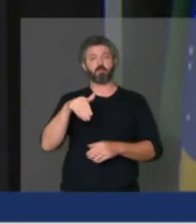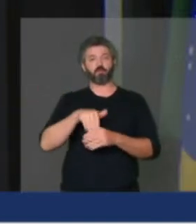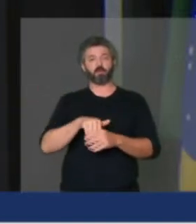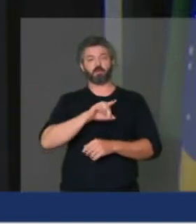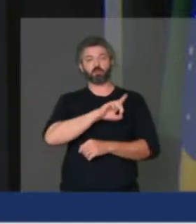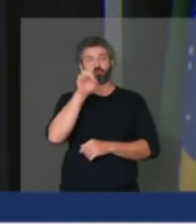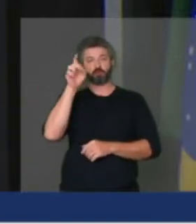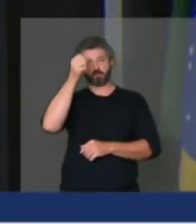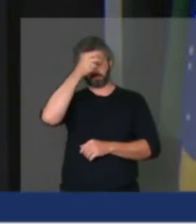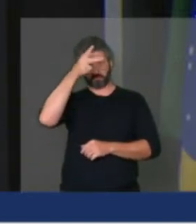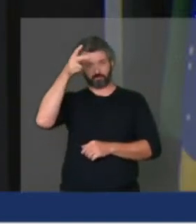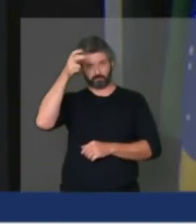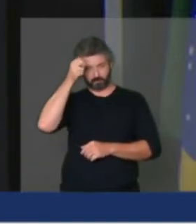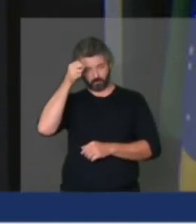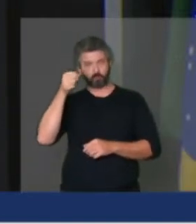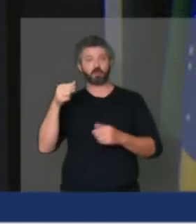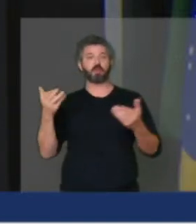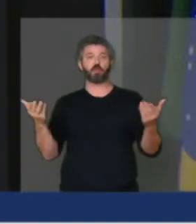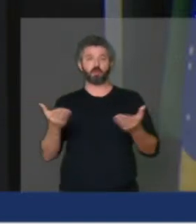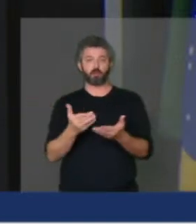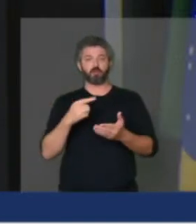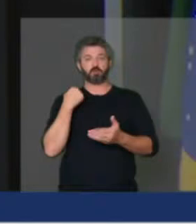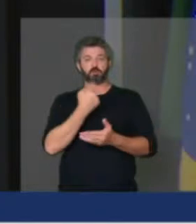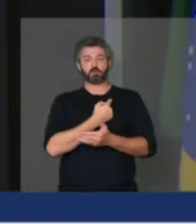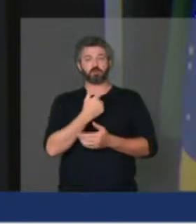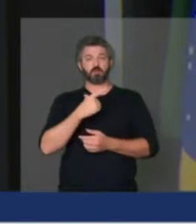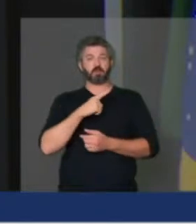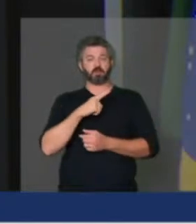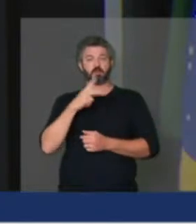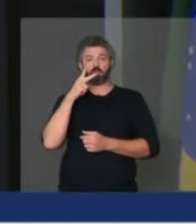DOS PREFEITOS PREFEITOS AQUI NÓS TEMOS A GRANDE VITÓRIA A VITÓRIA DO MUNICIPALISMO. MAS, SENHOR PRESIDENTE,